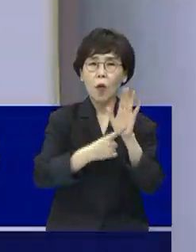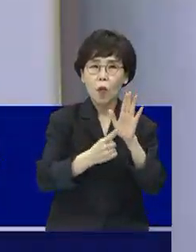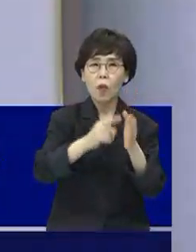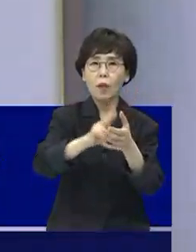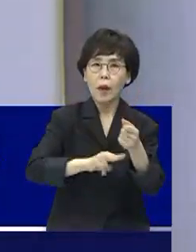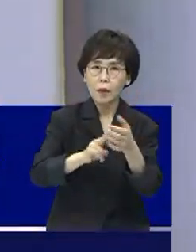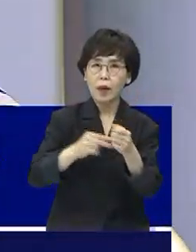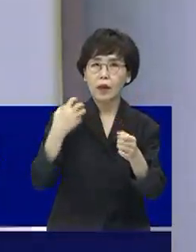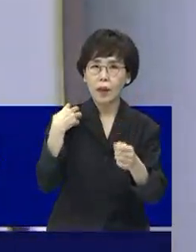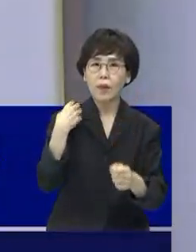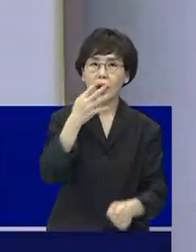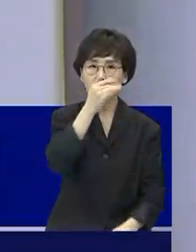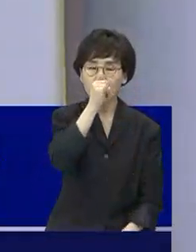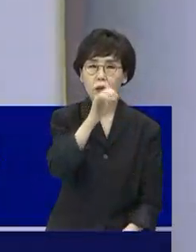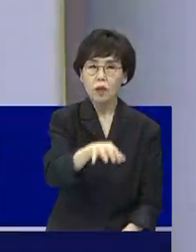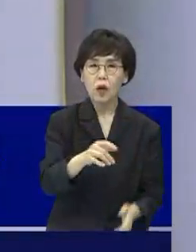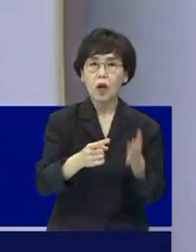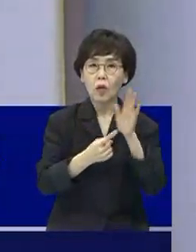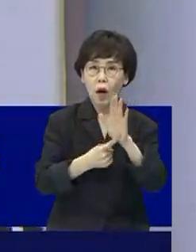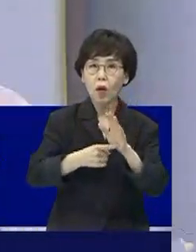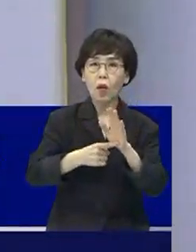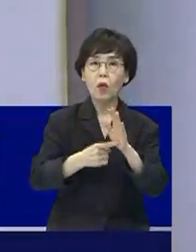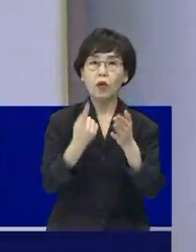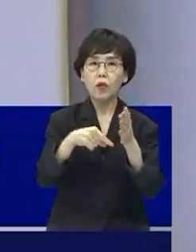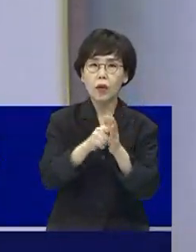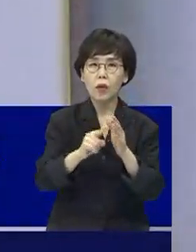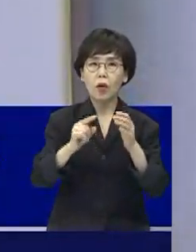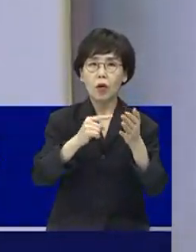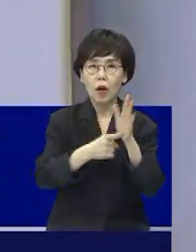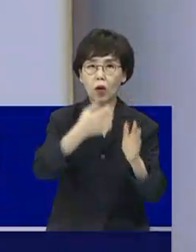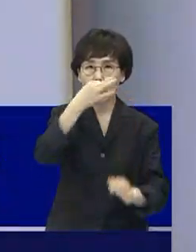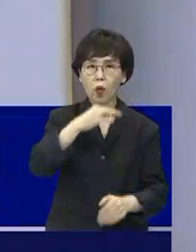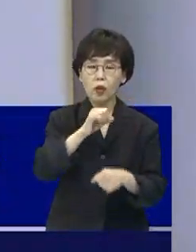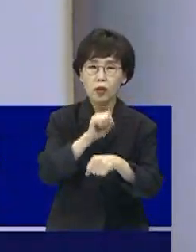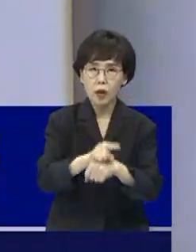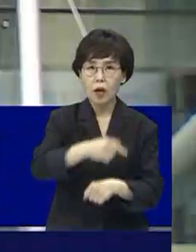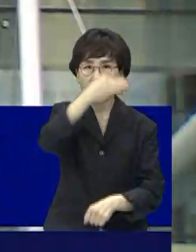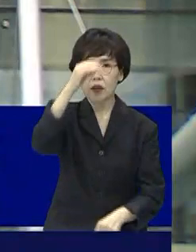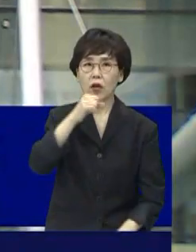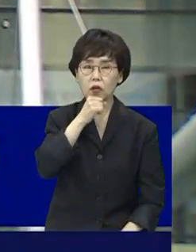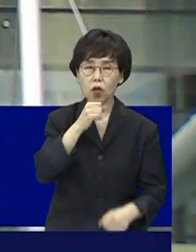집행을 위해 광고 효율성과